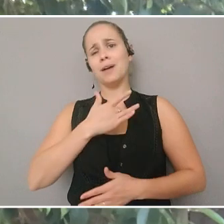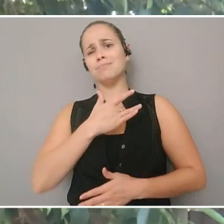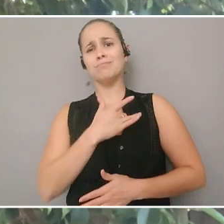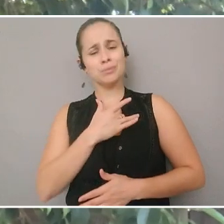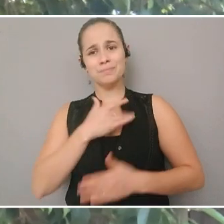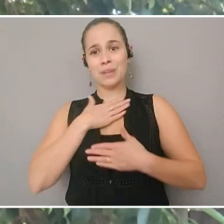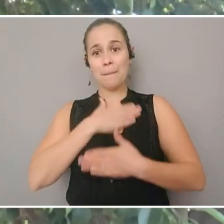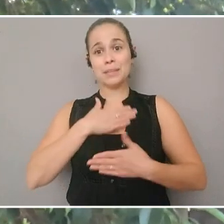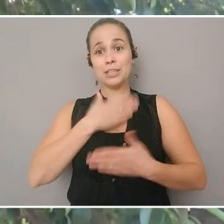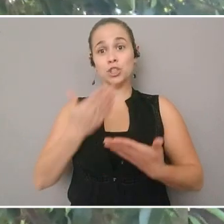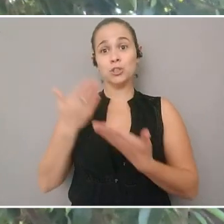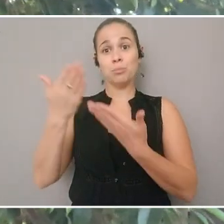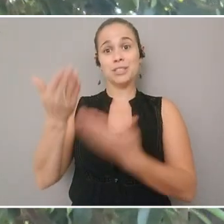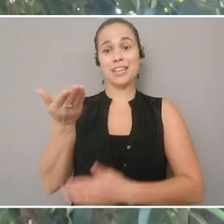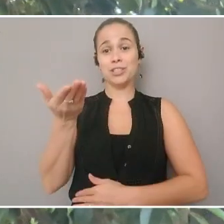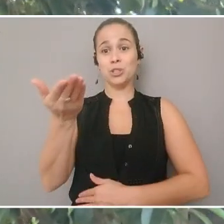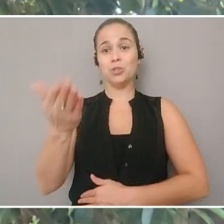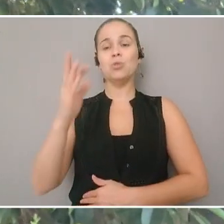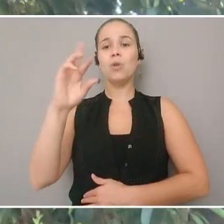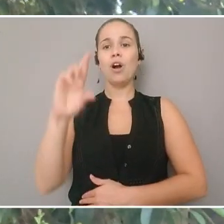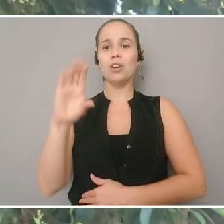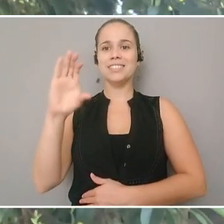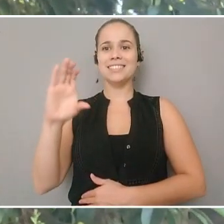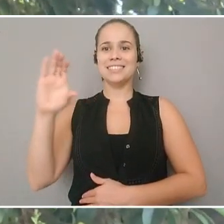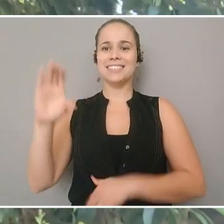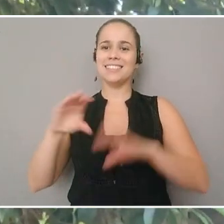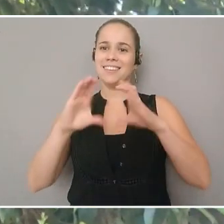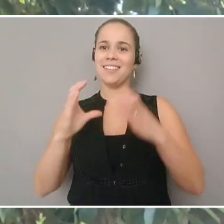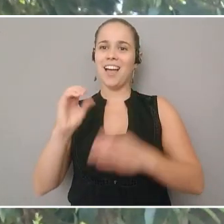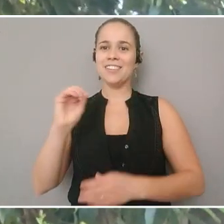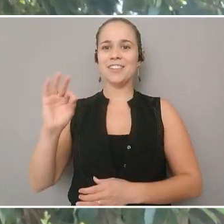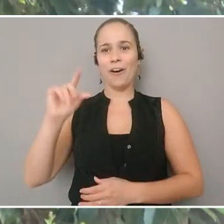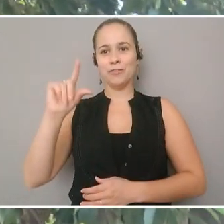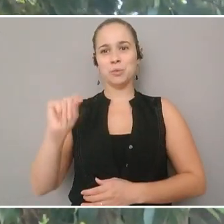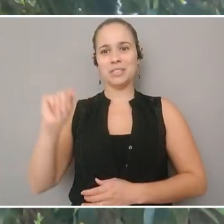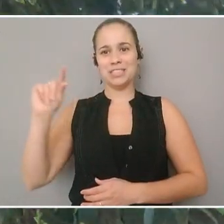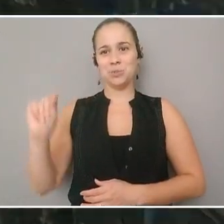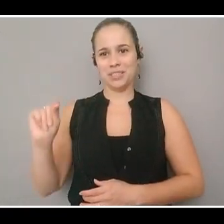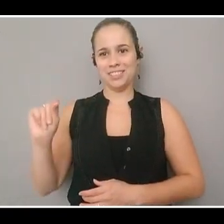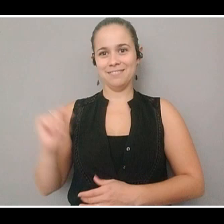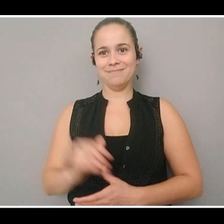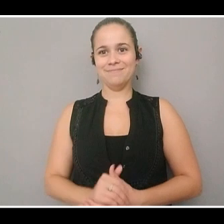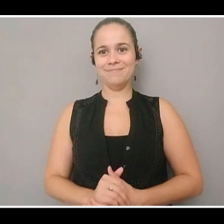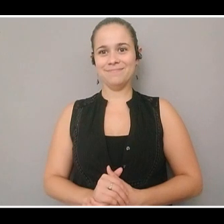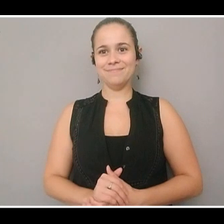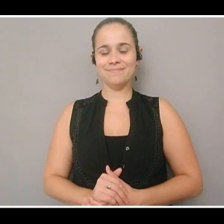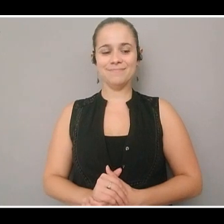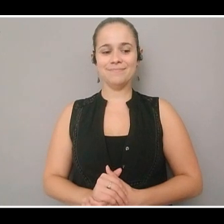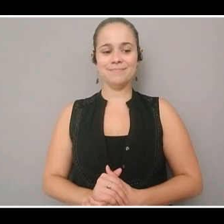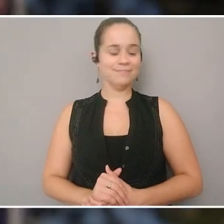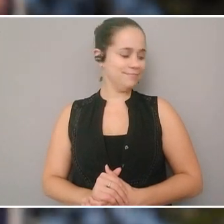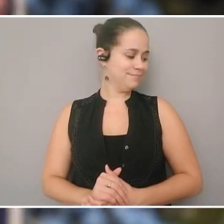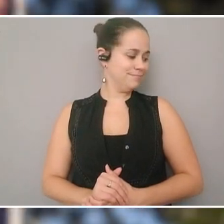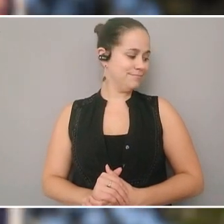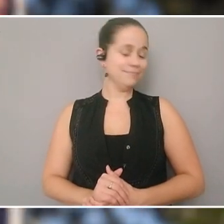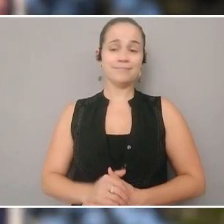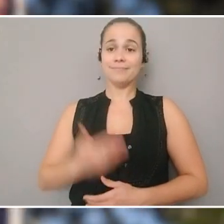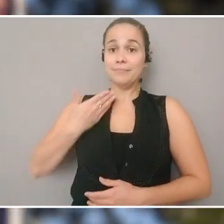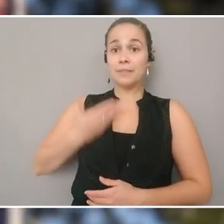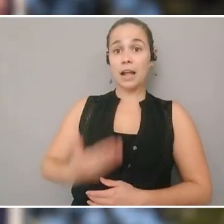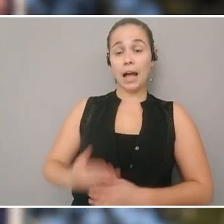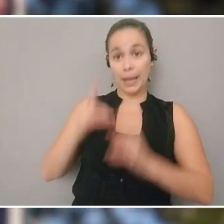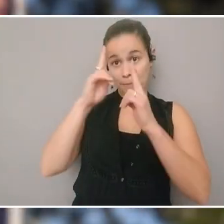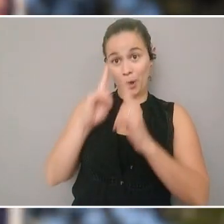presentarte la clase de 2020 de RCC.